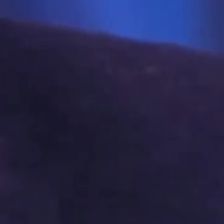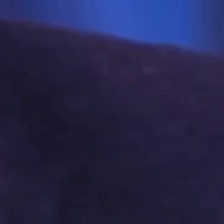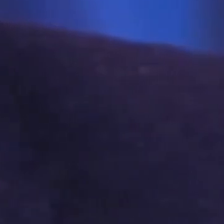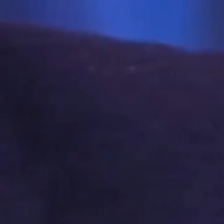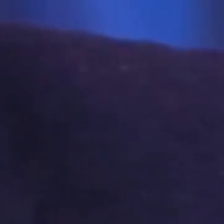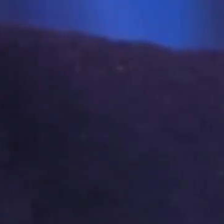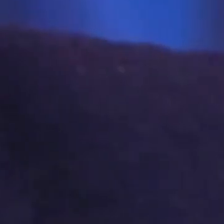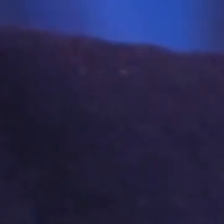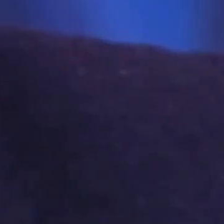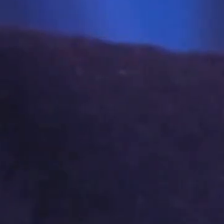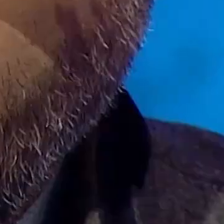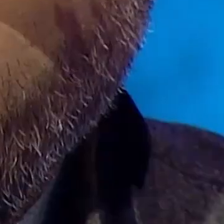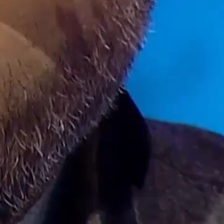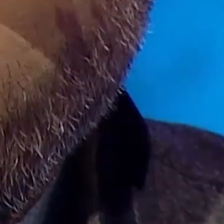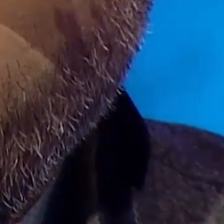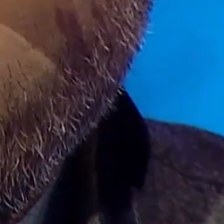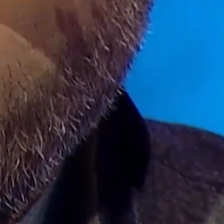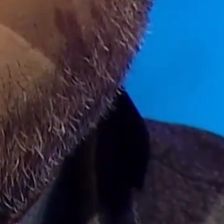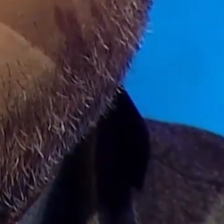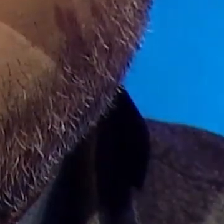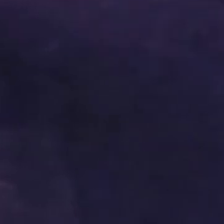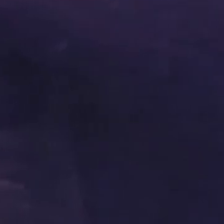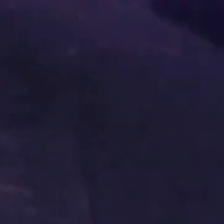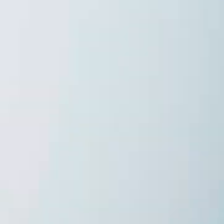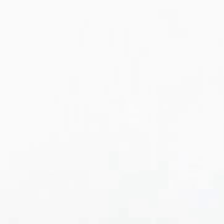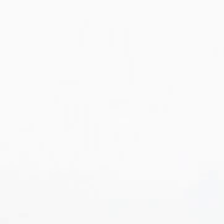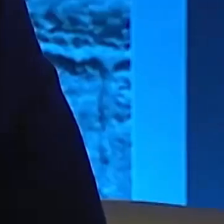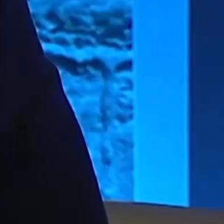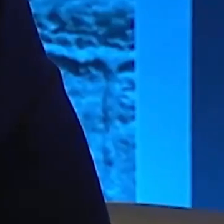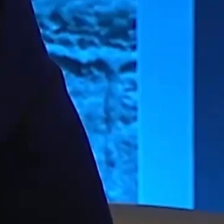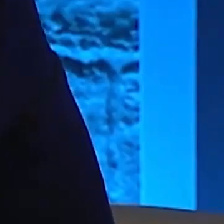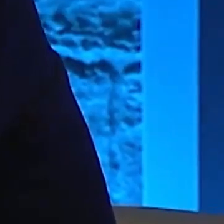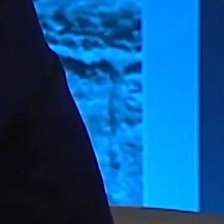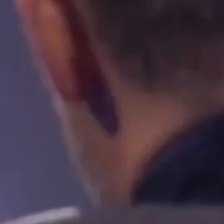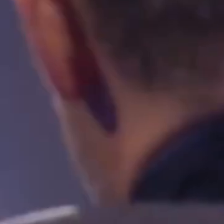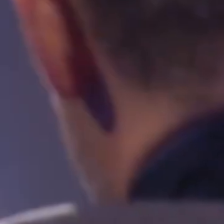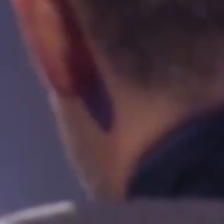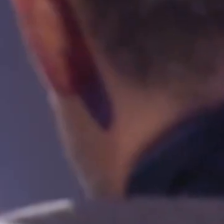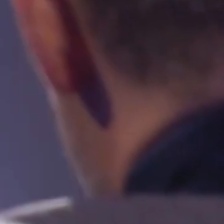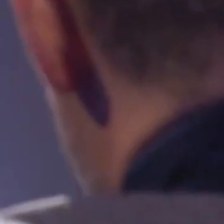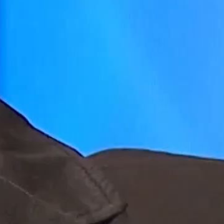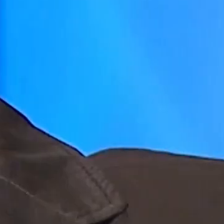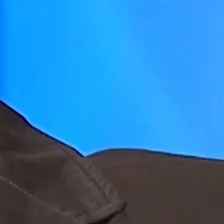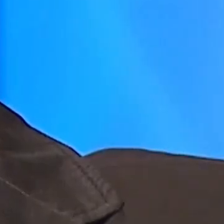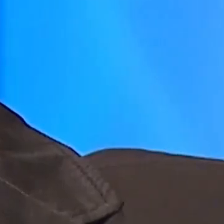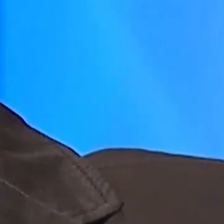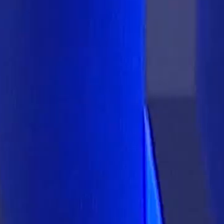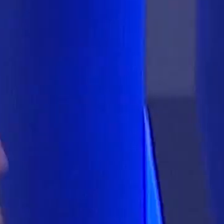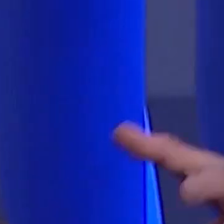творчество серьёзно Понято это собеседование с ним Откровение известных людей о Боге о вере о личном